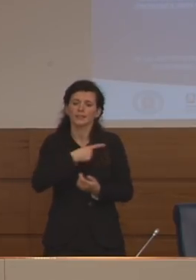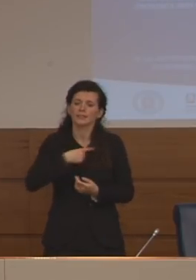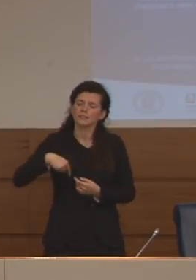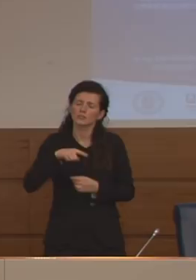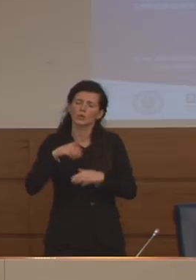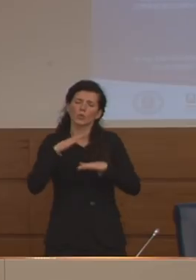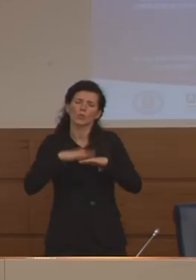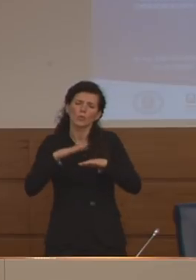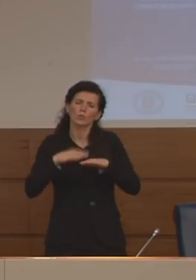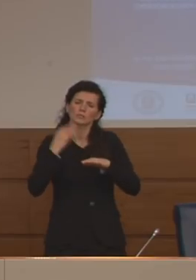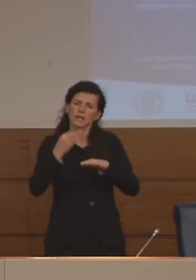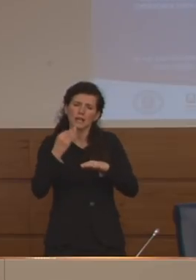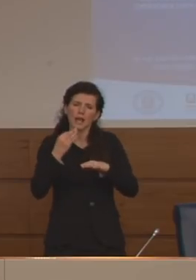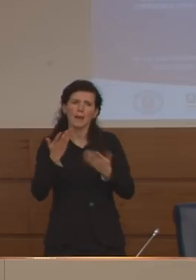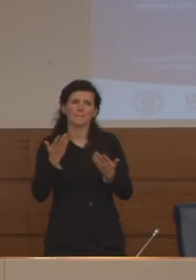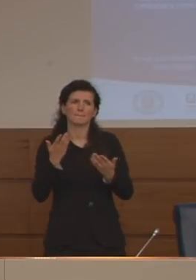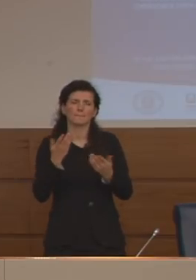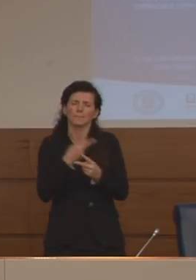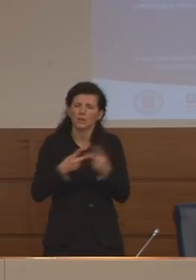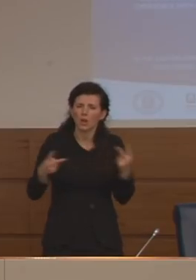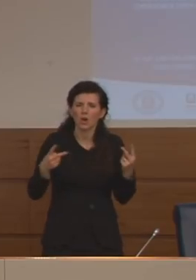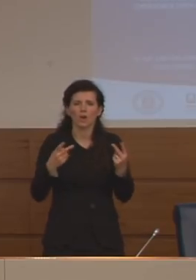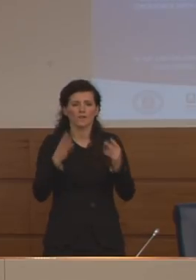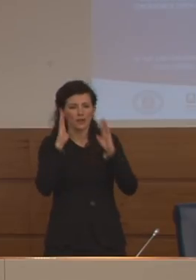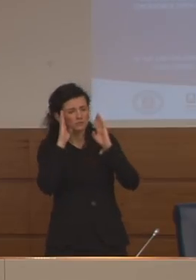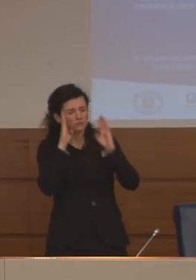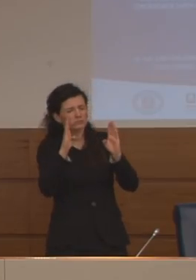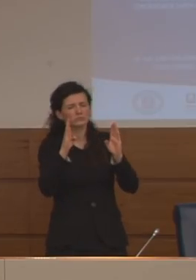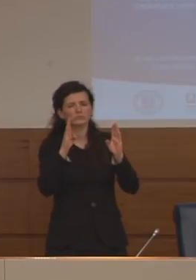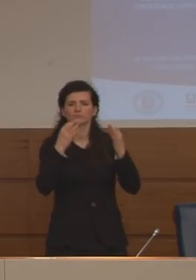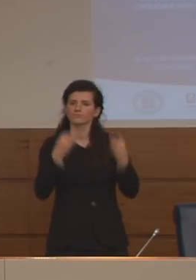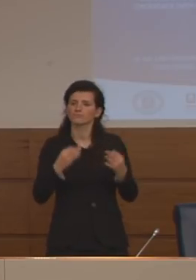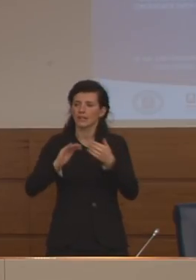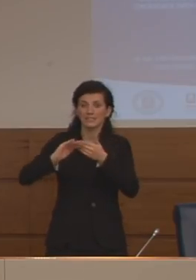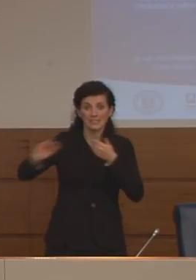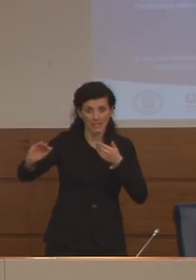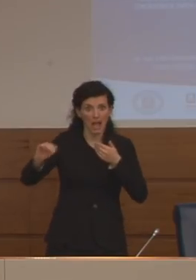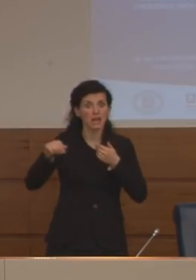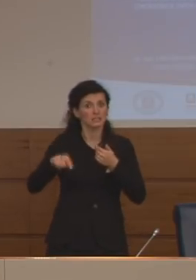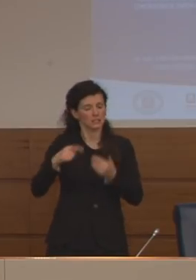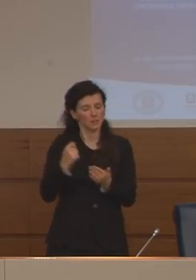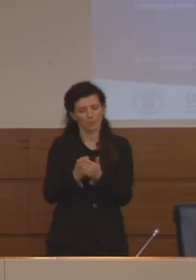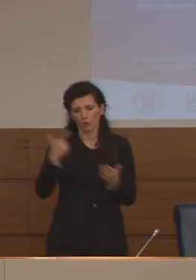e usare misure di distanziamento ed altre misure ancora.